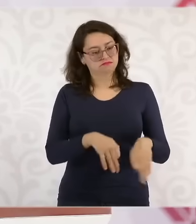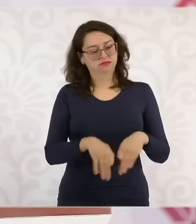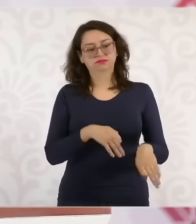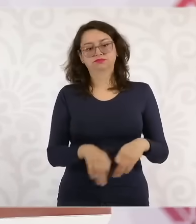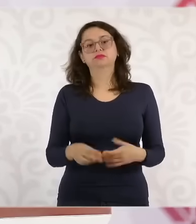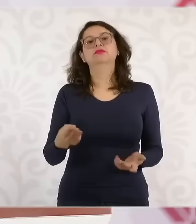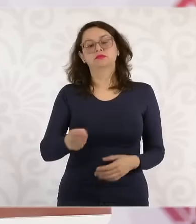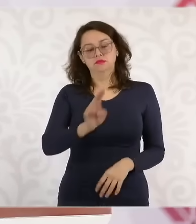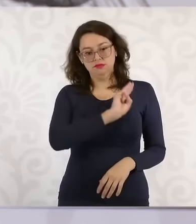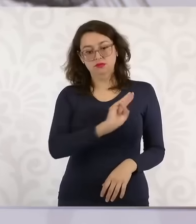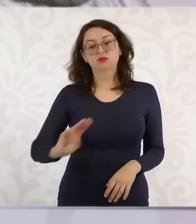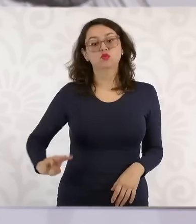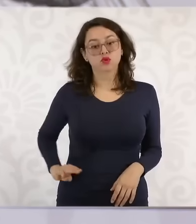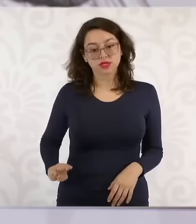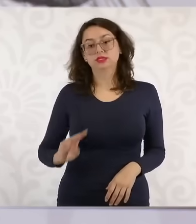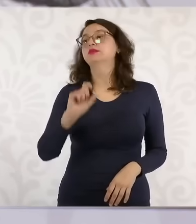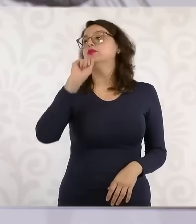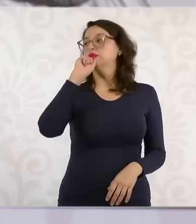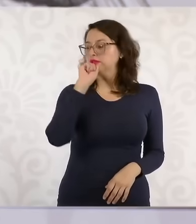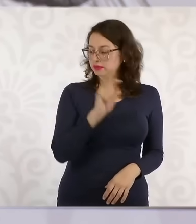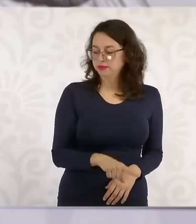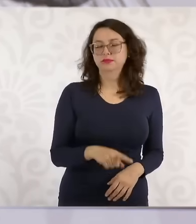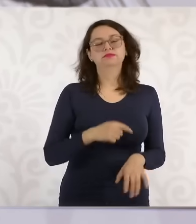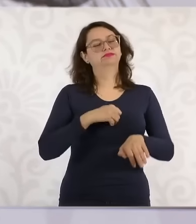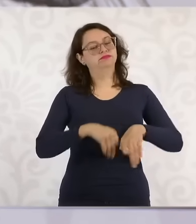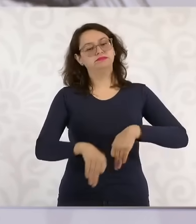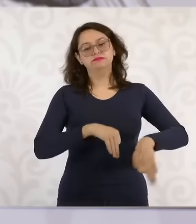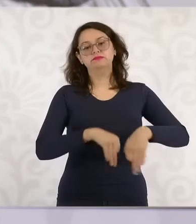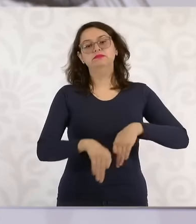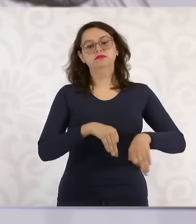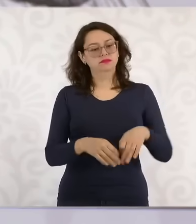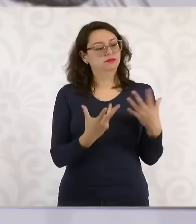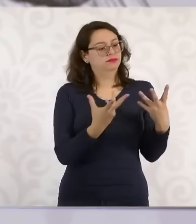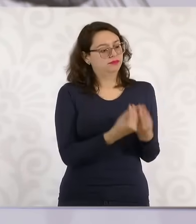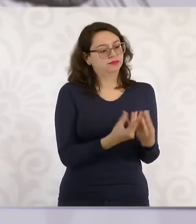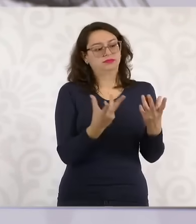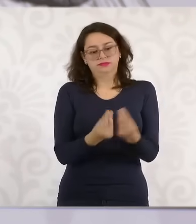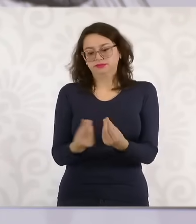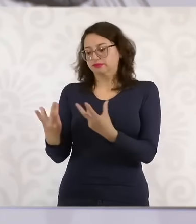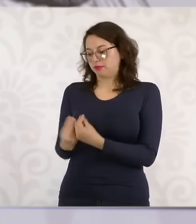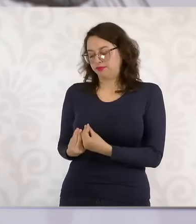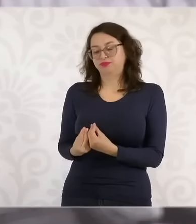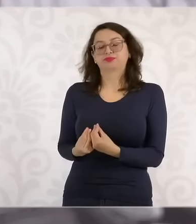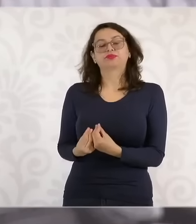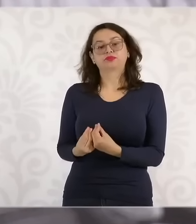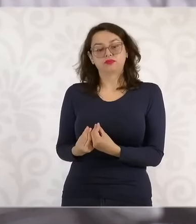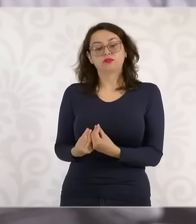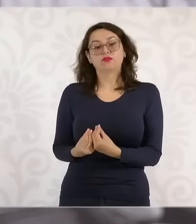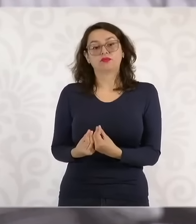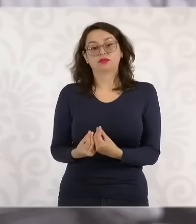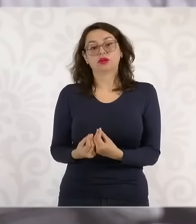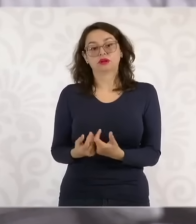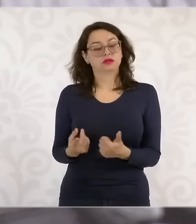municipios en su mayoría se han sumado en donde hemos estado y son los municipios prioritarios